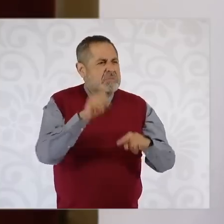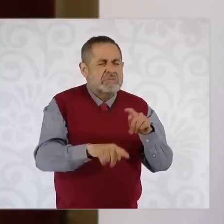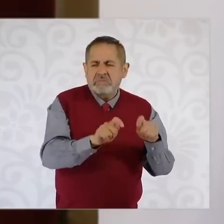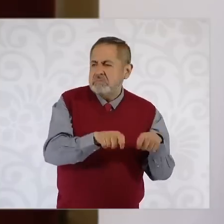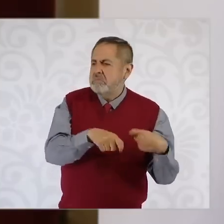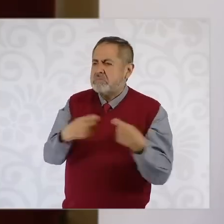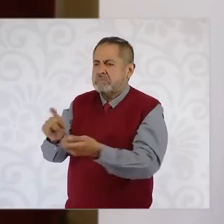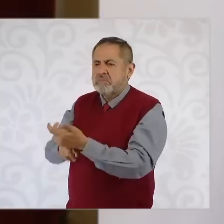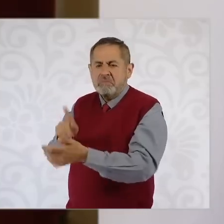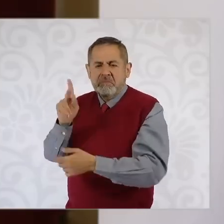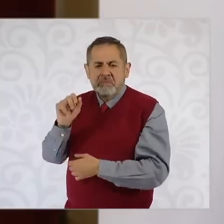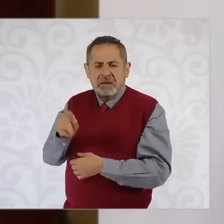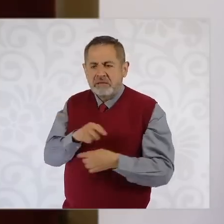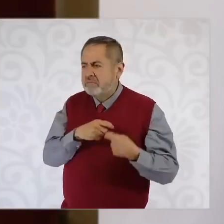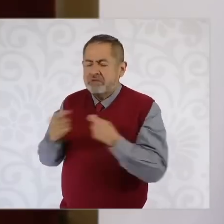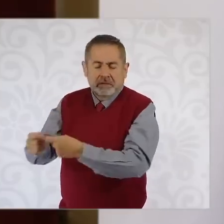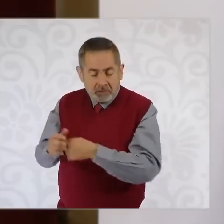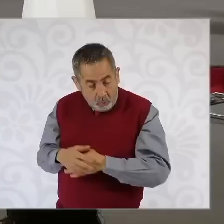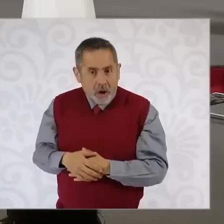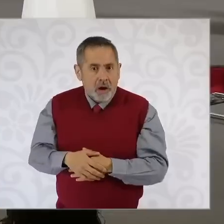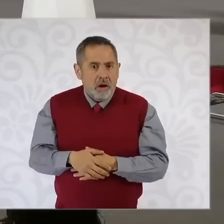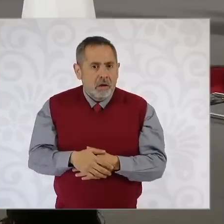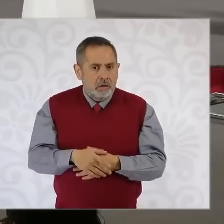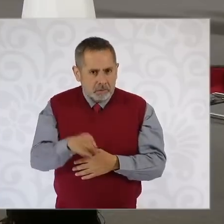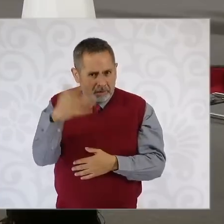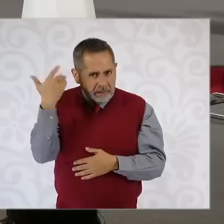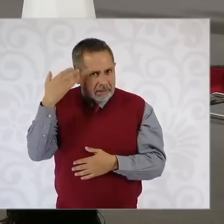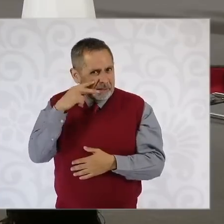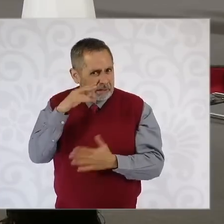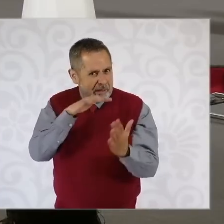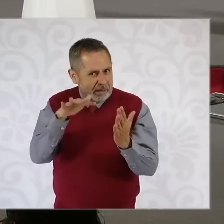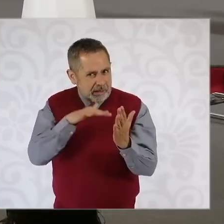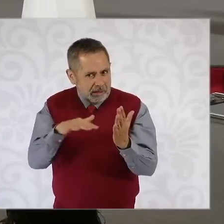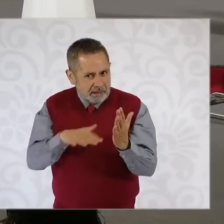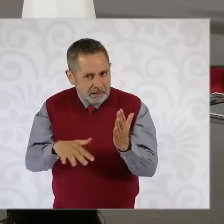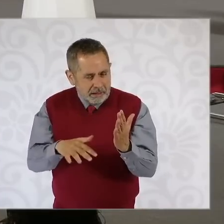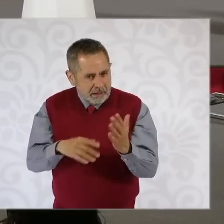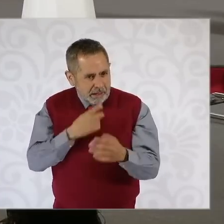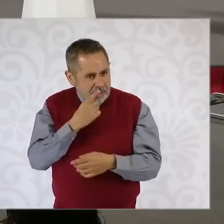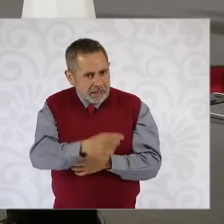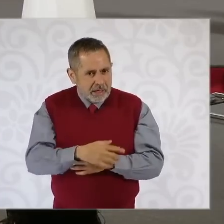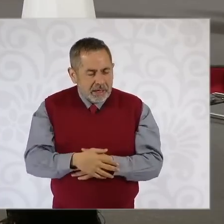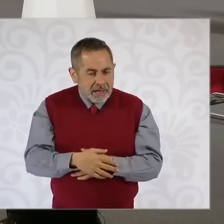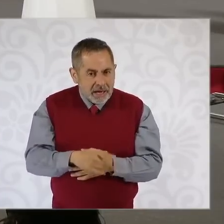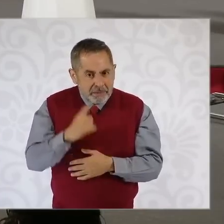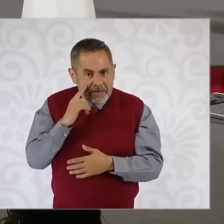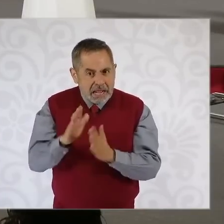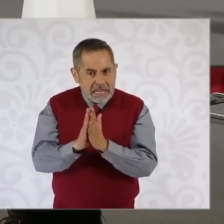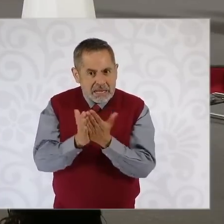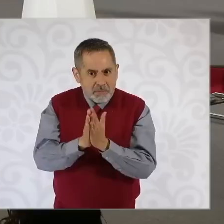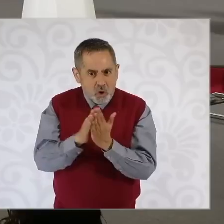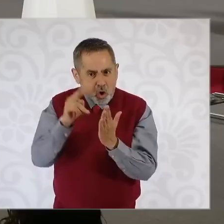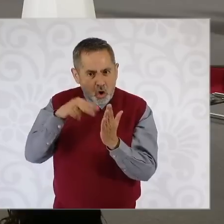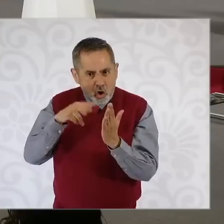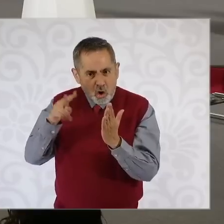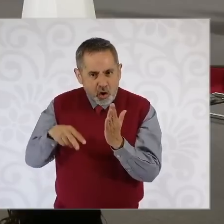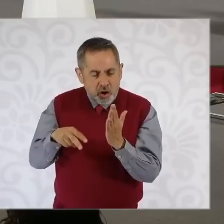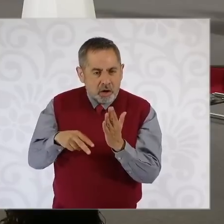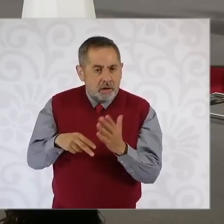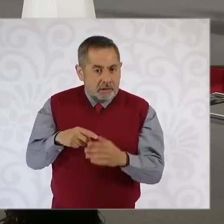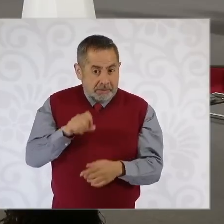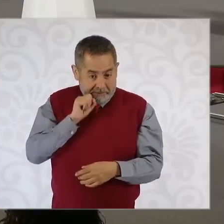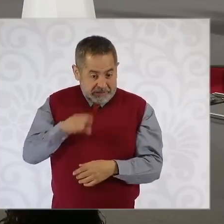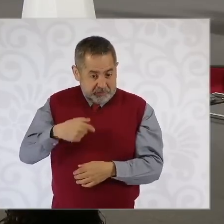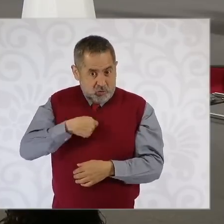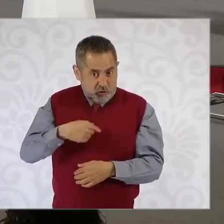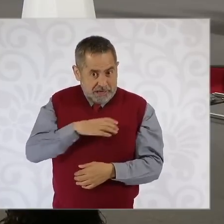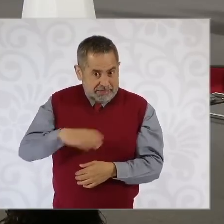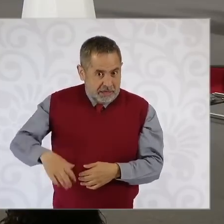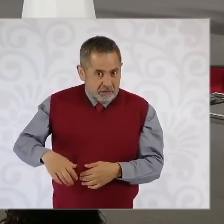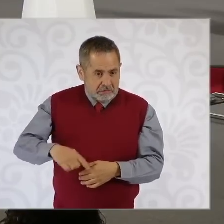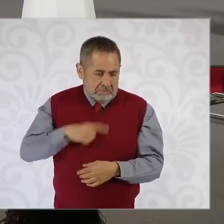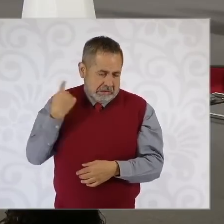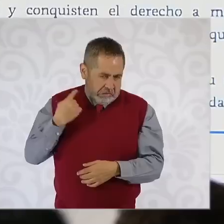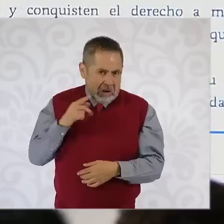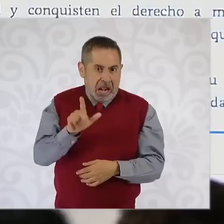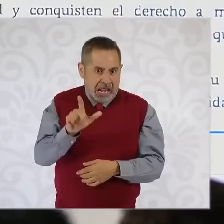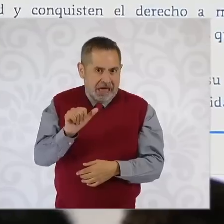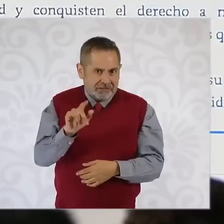conocía o sea en este libro La Bastida dice que hubo una negociación entre